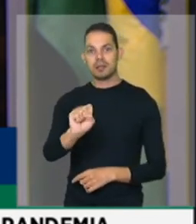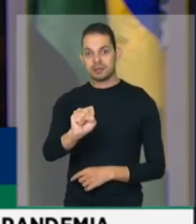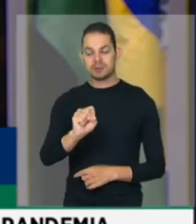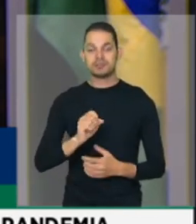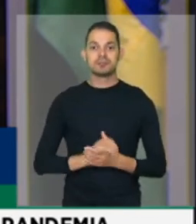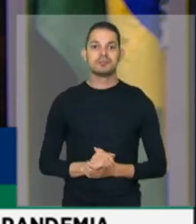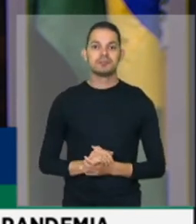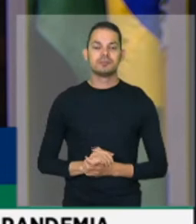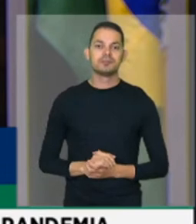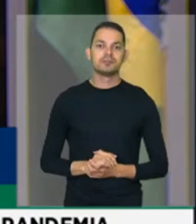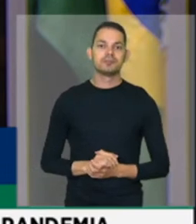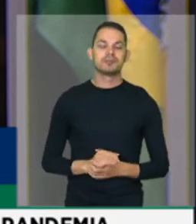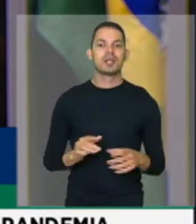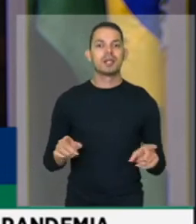DO RISCO EM OPERAÇÕES DE